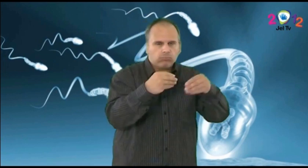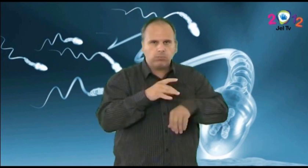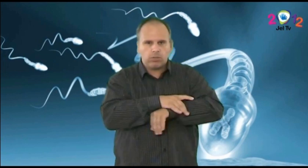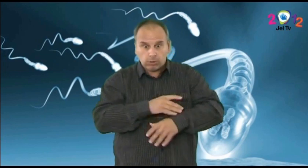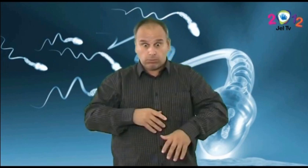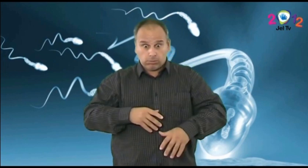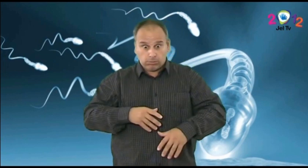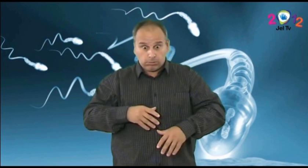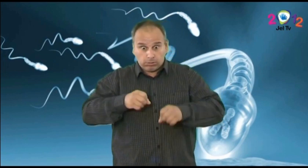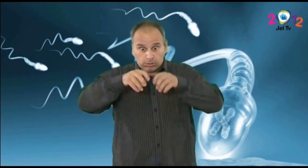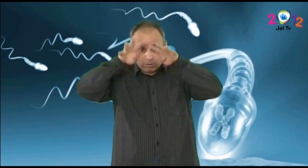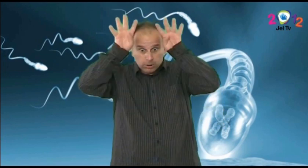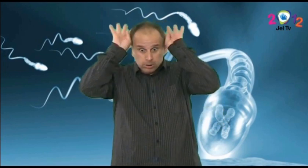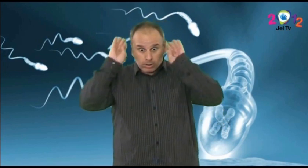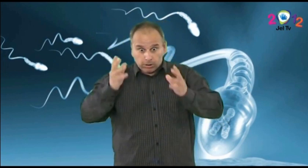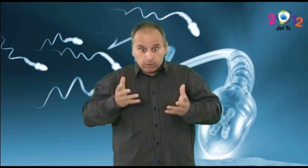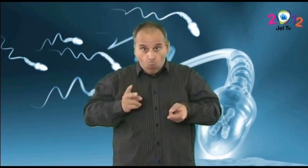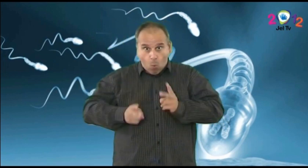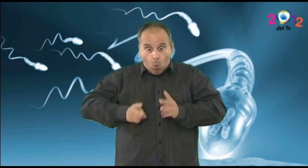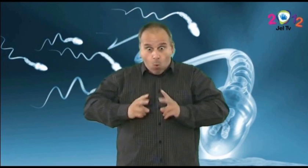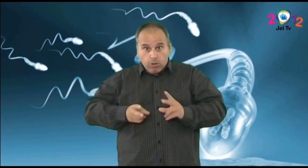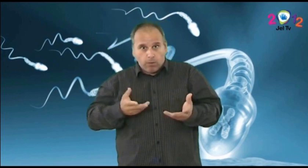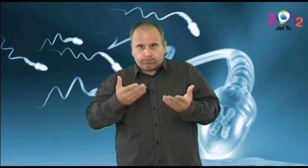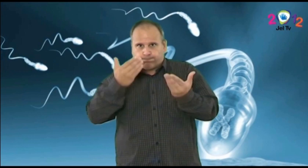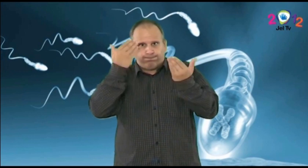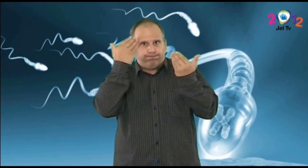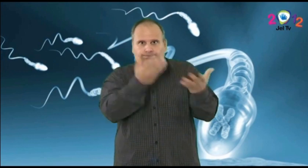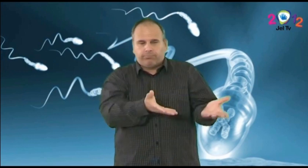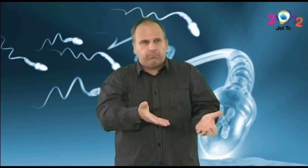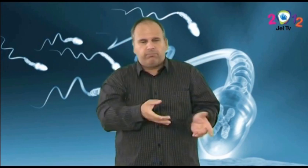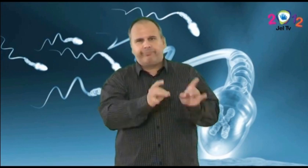Elmondják, mit szeretnének, az orvos megdöbben, de nem tud segíteni.